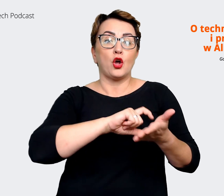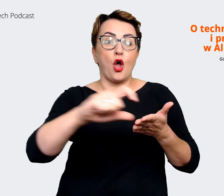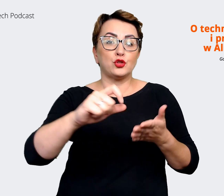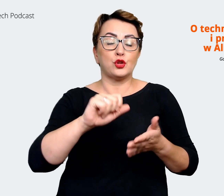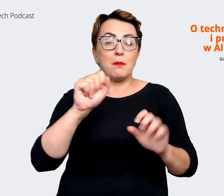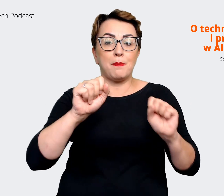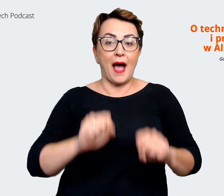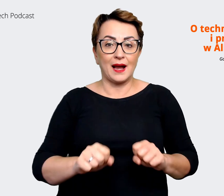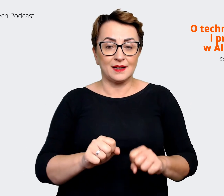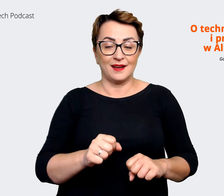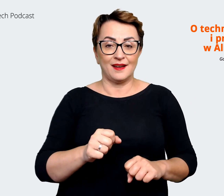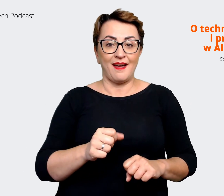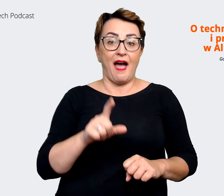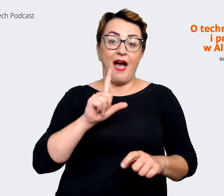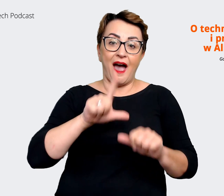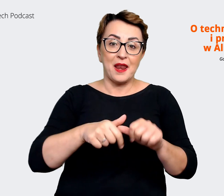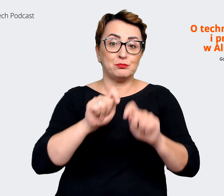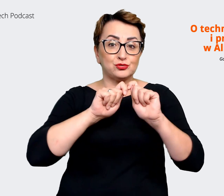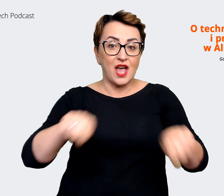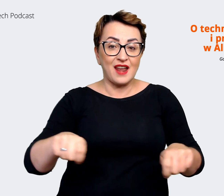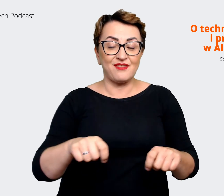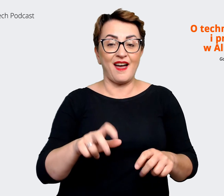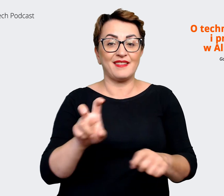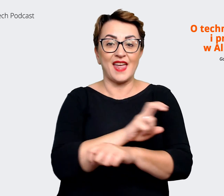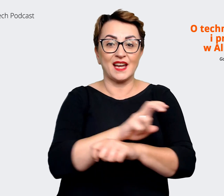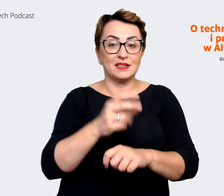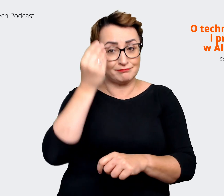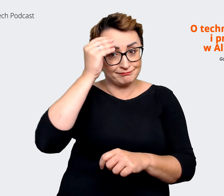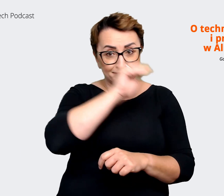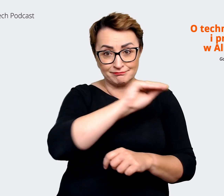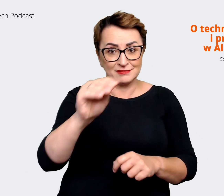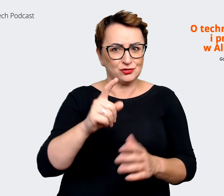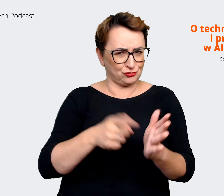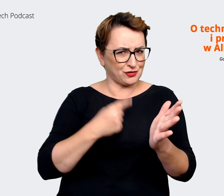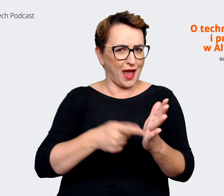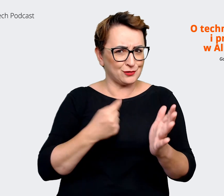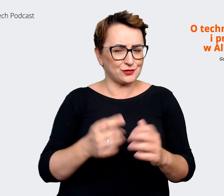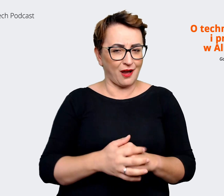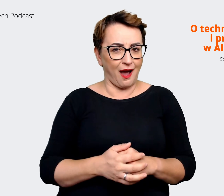wybierzcie gotówkę przed sobotą dwudziesta trzecia to jest dość regularny case, a u nas tego nie ma